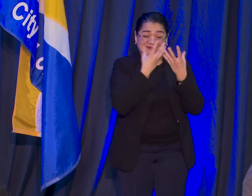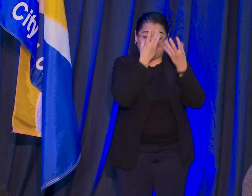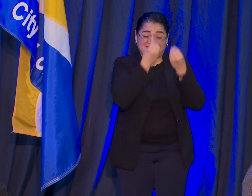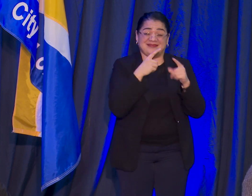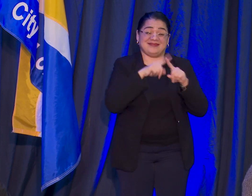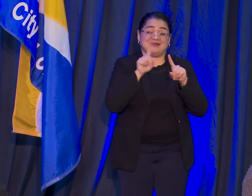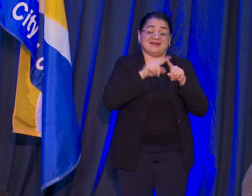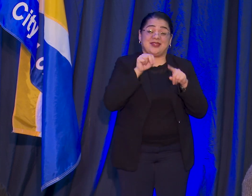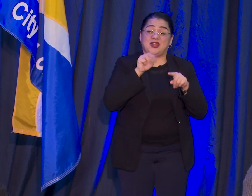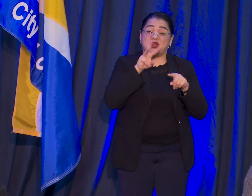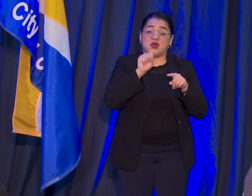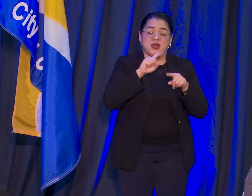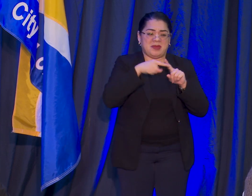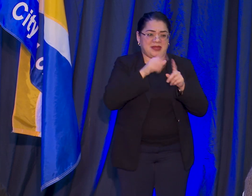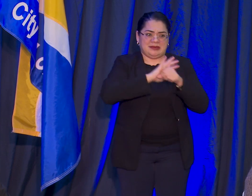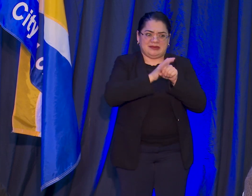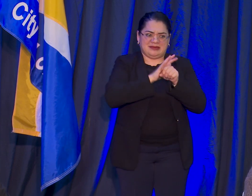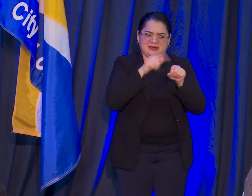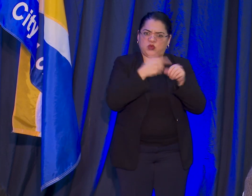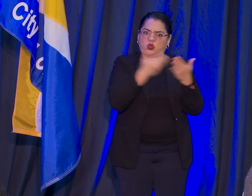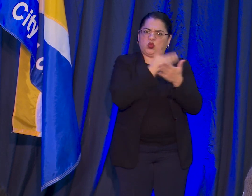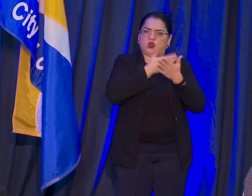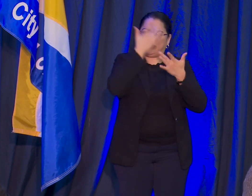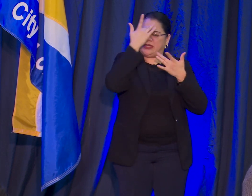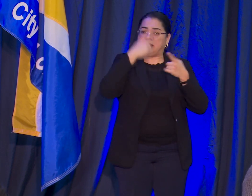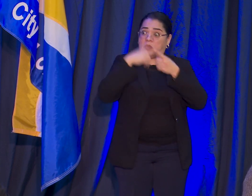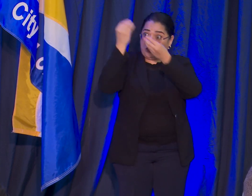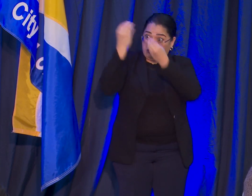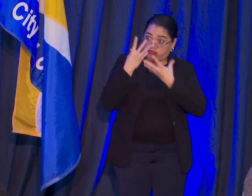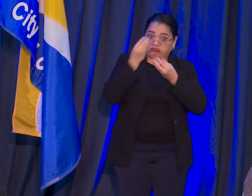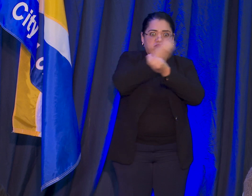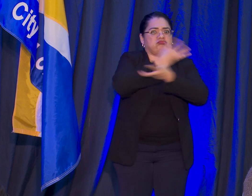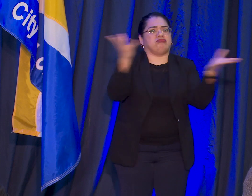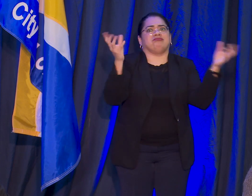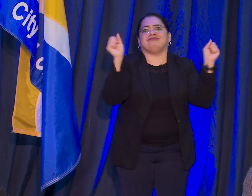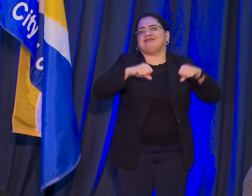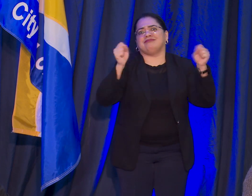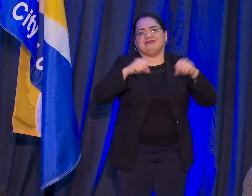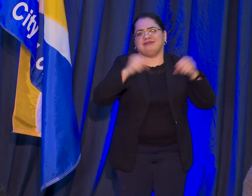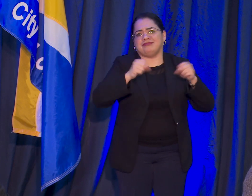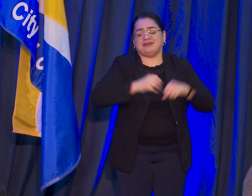honest fall tomas lo que si sabemos hasta Rita es que más del viento por